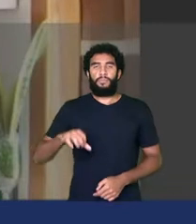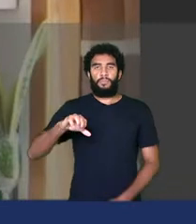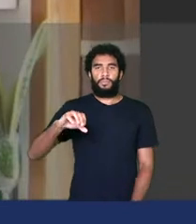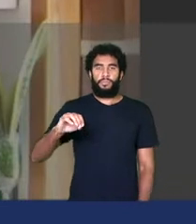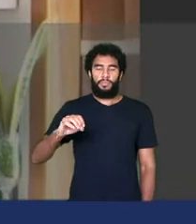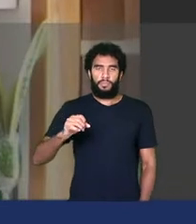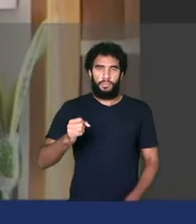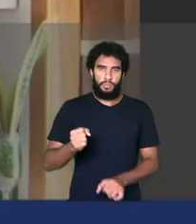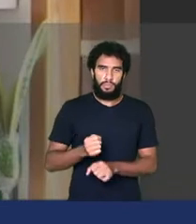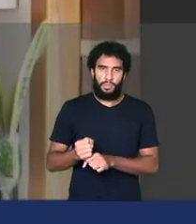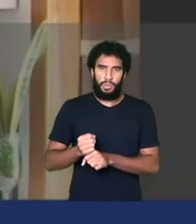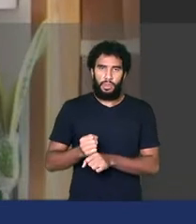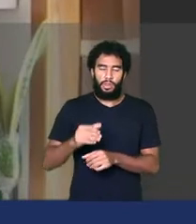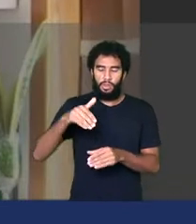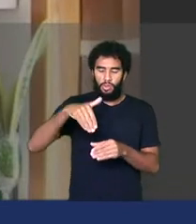VOTAR A PARTIR DA SUA LUTA, E